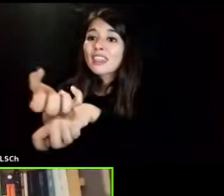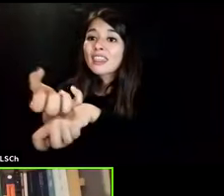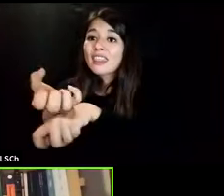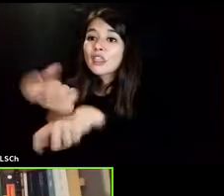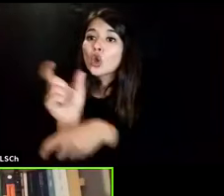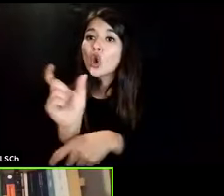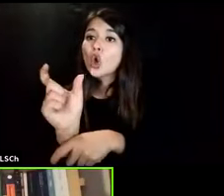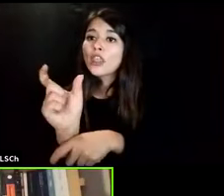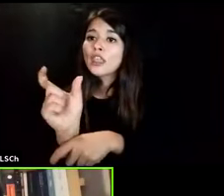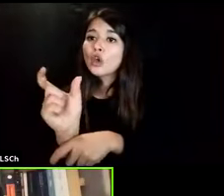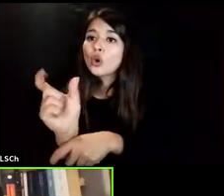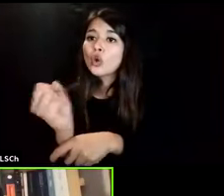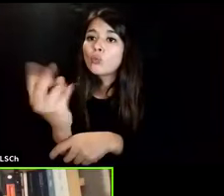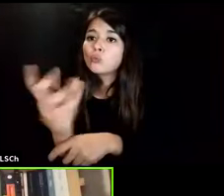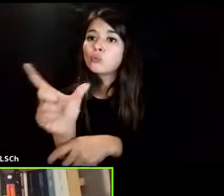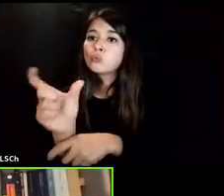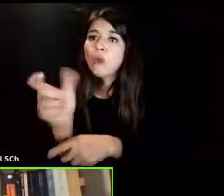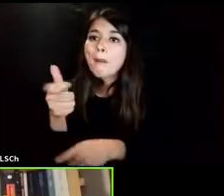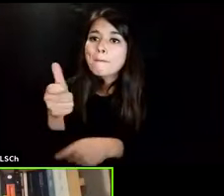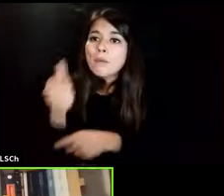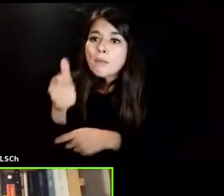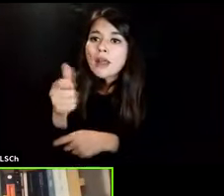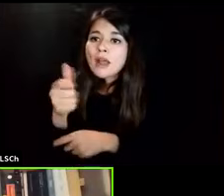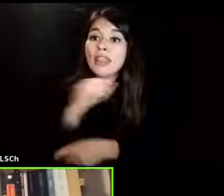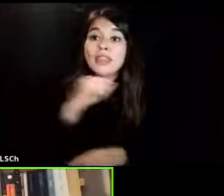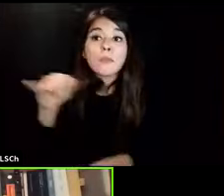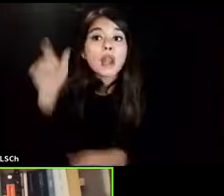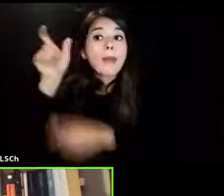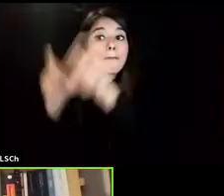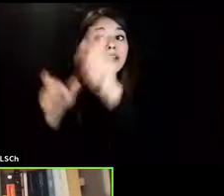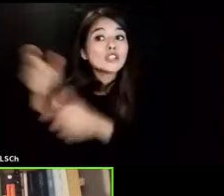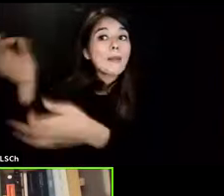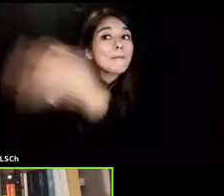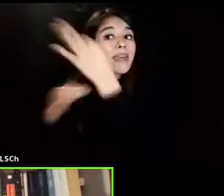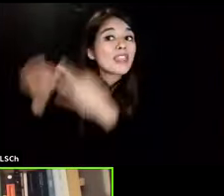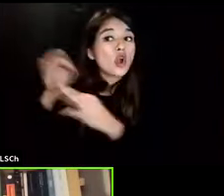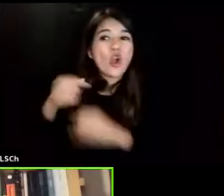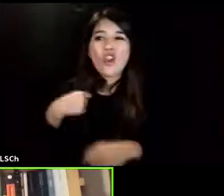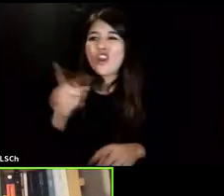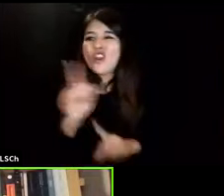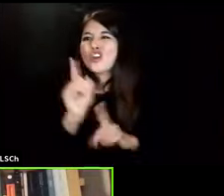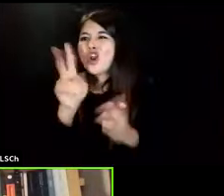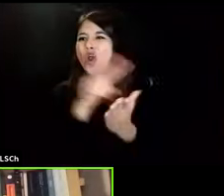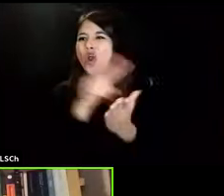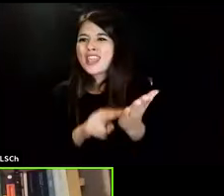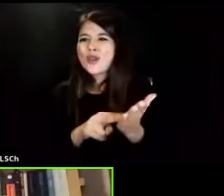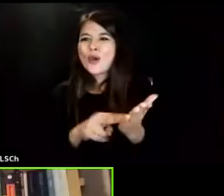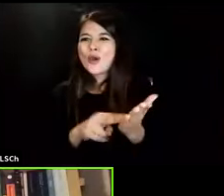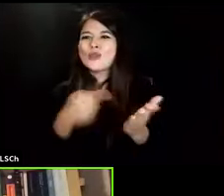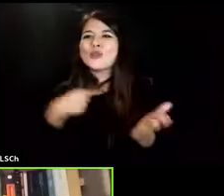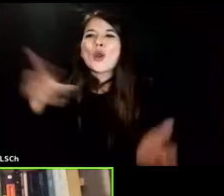después me confesó que no se lo había leído y cierto sino que lo había escuchado cuando iban manejando al